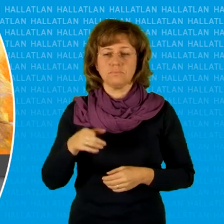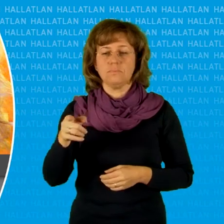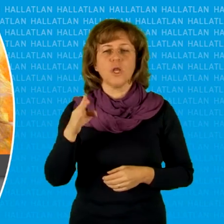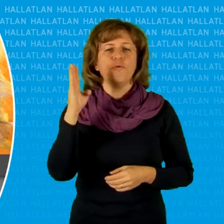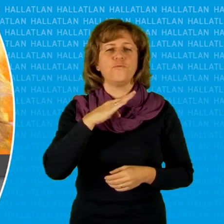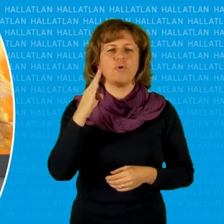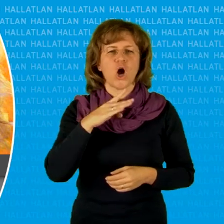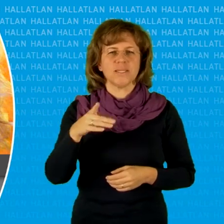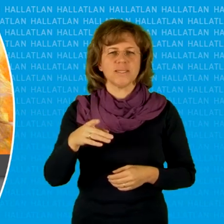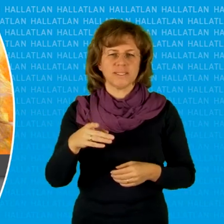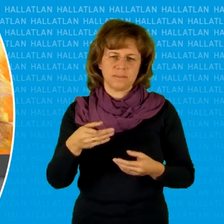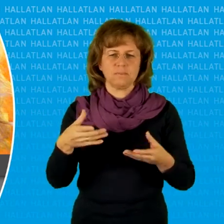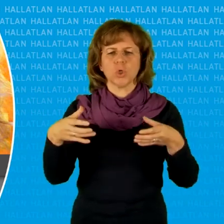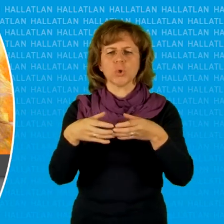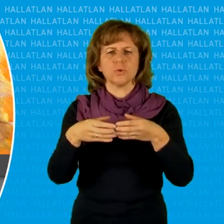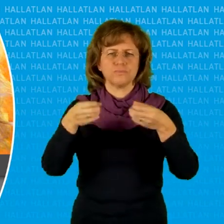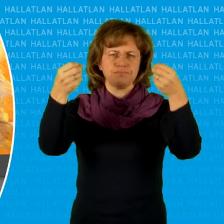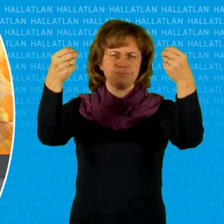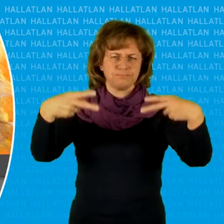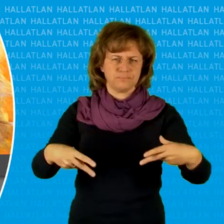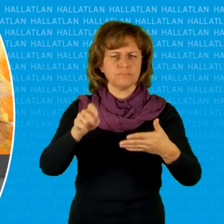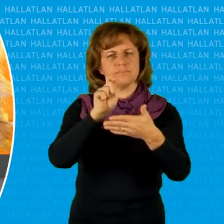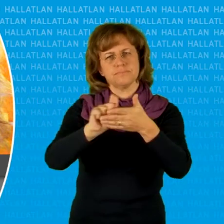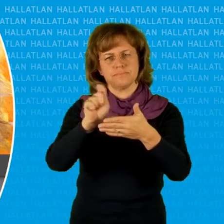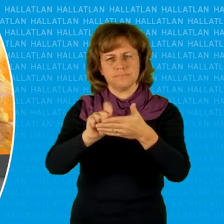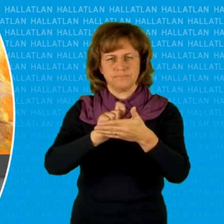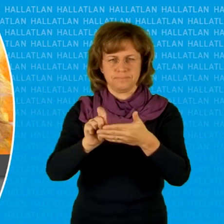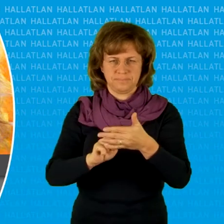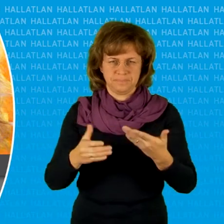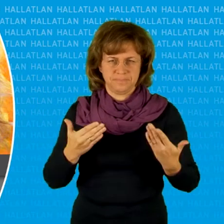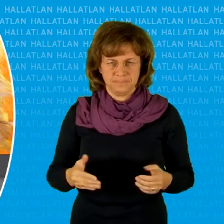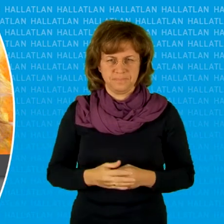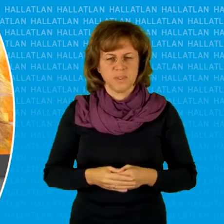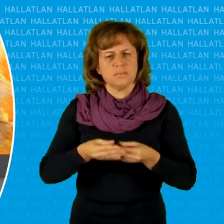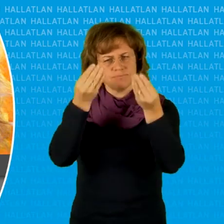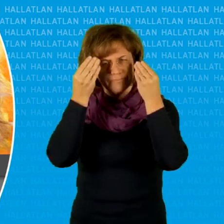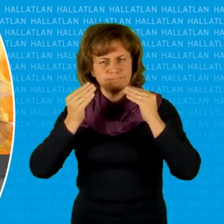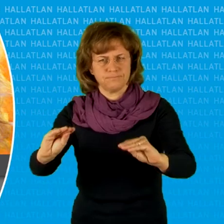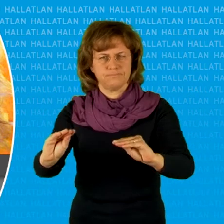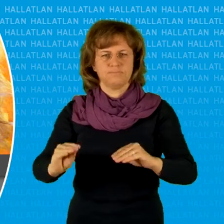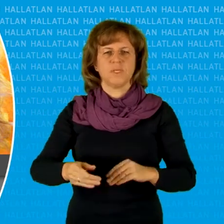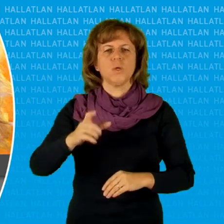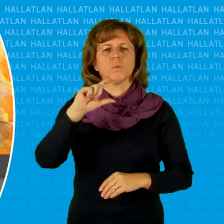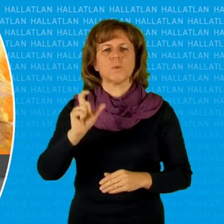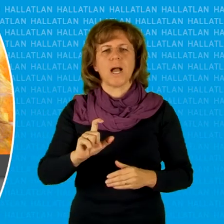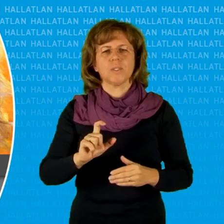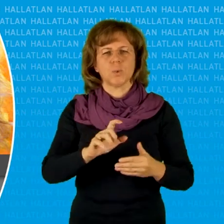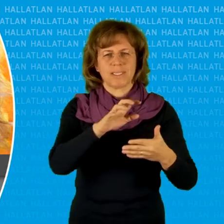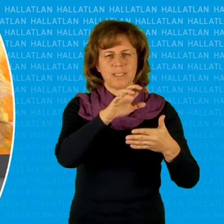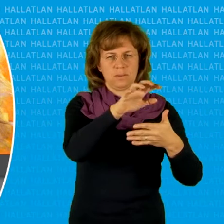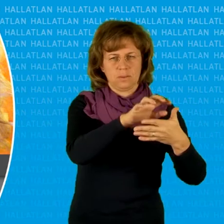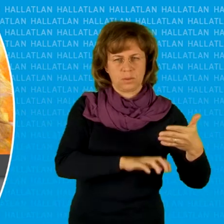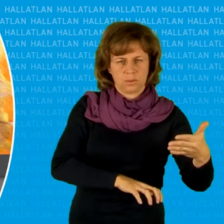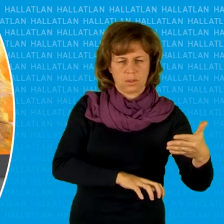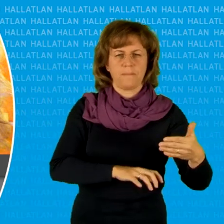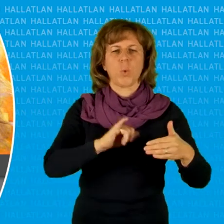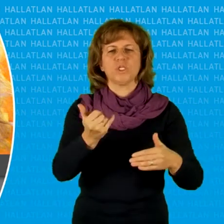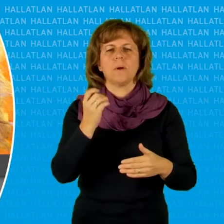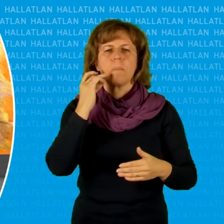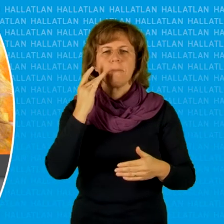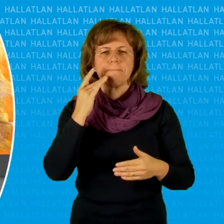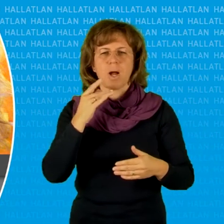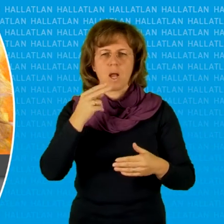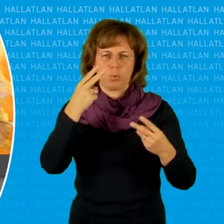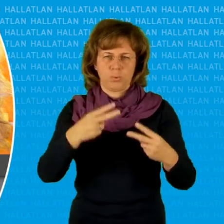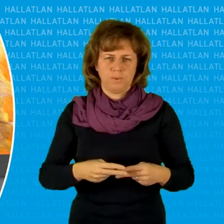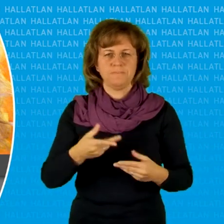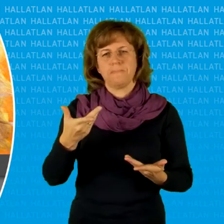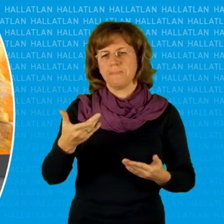Fanni közösségi oldalán írta: „Megtisztelő, hogy a Dunántúli Napló és a bama.hu